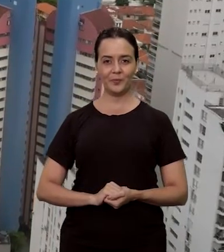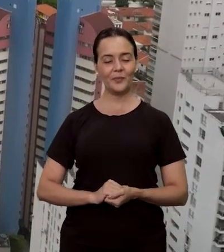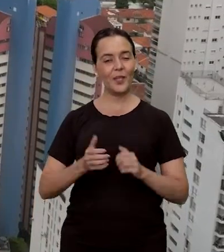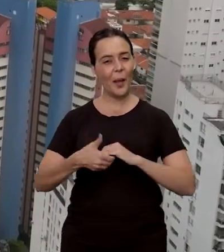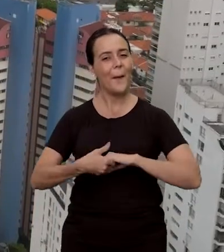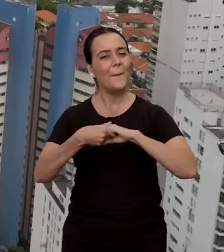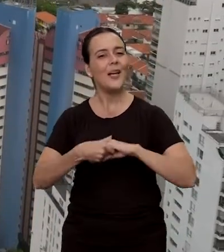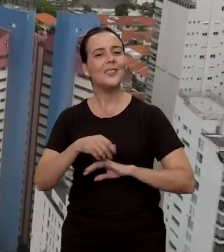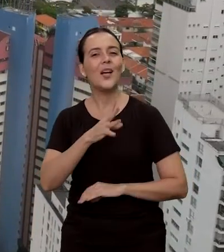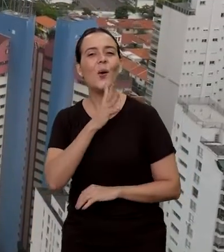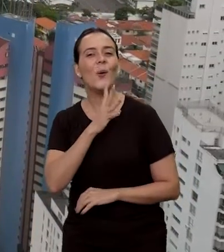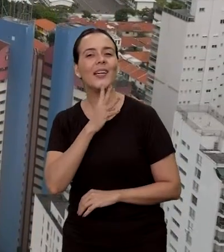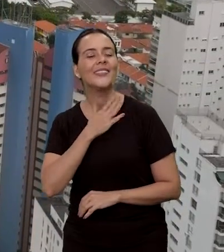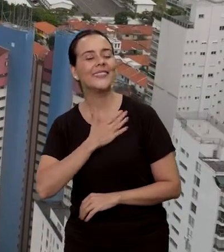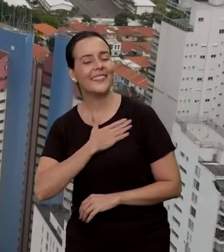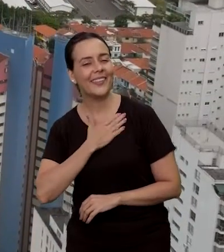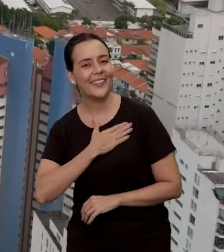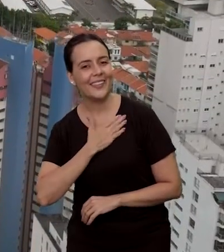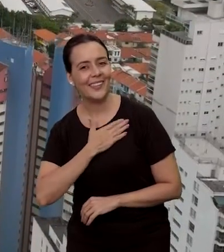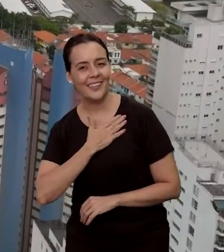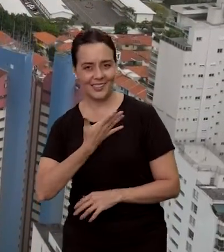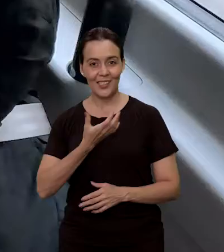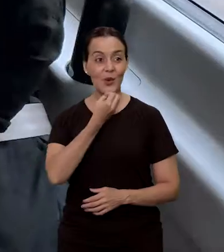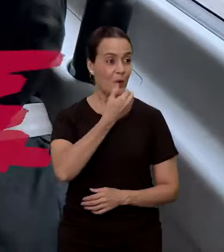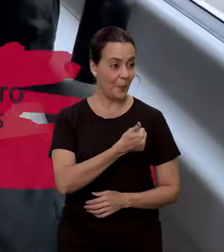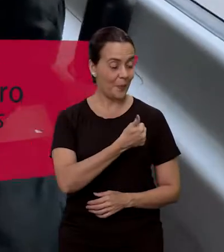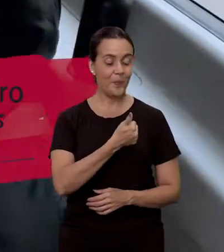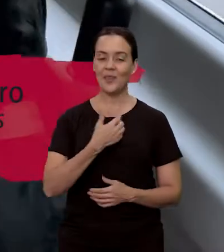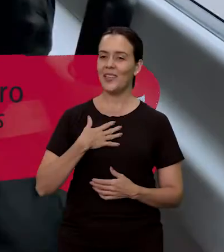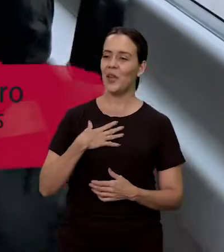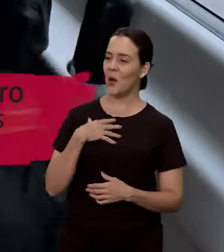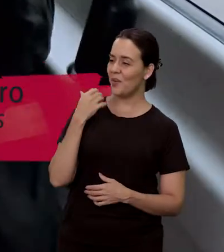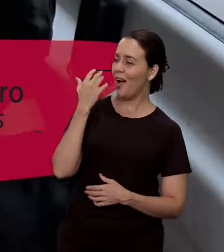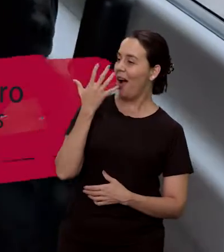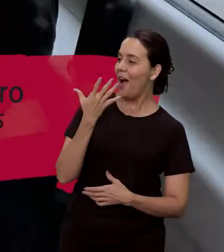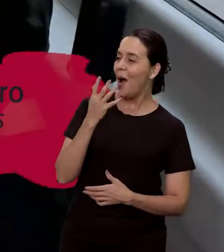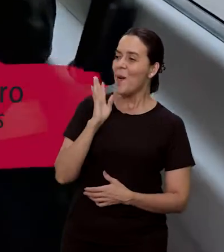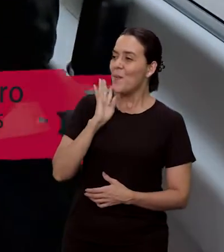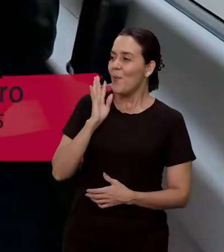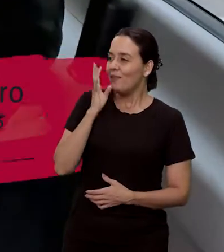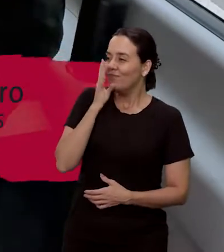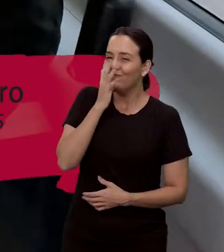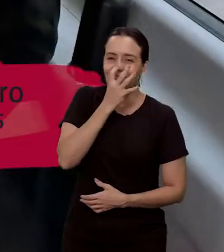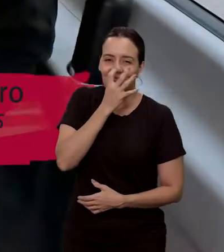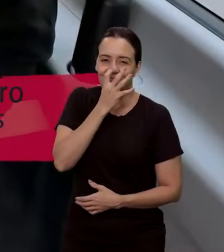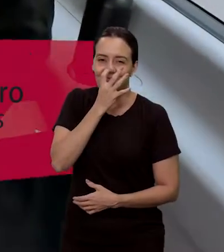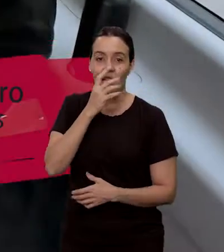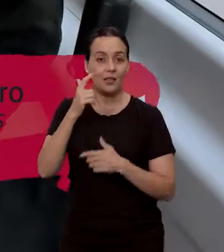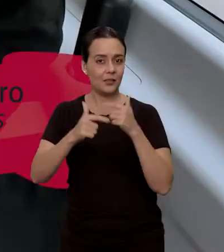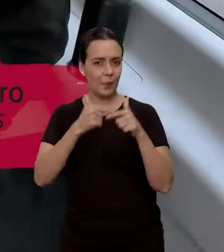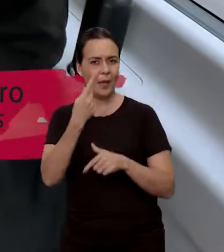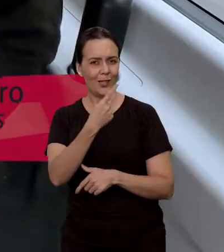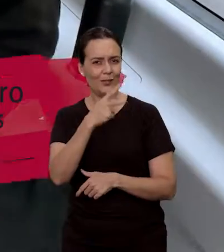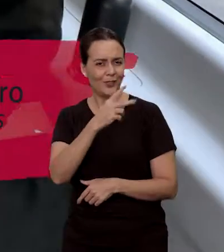[Katiúscia] Prazer em te conhecer, Mônica, tudo bem? [Mônica Ventura] Tudo, estou super encantada, Katiúscia, [Katiúscia] E eu também, vendo teu trabalho e